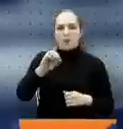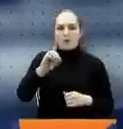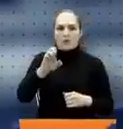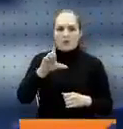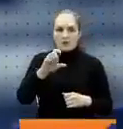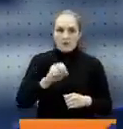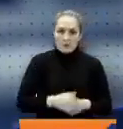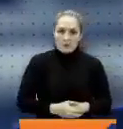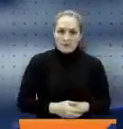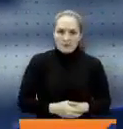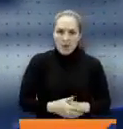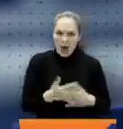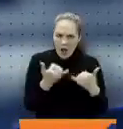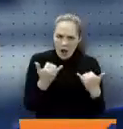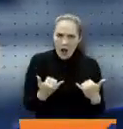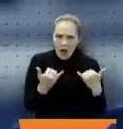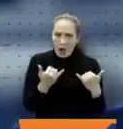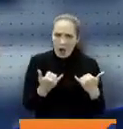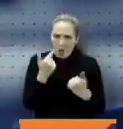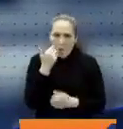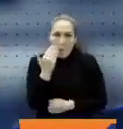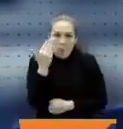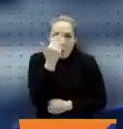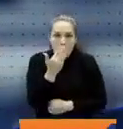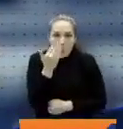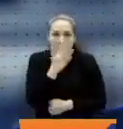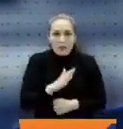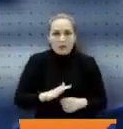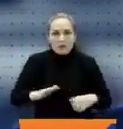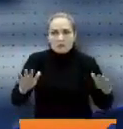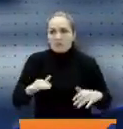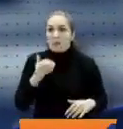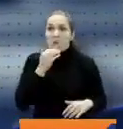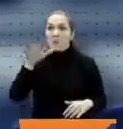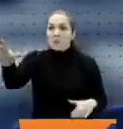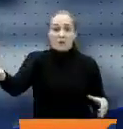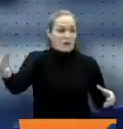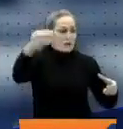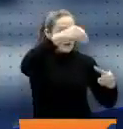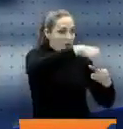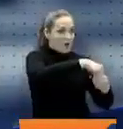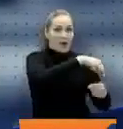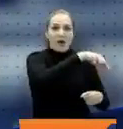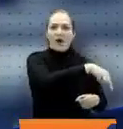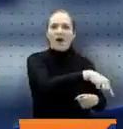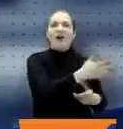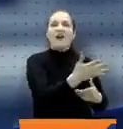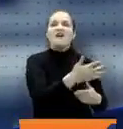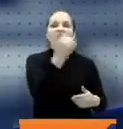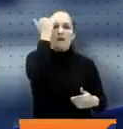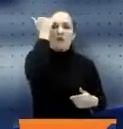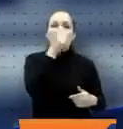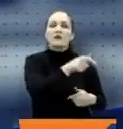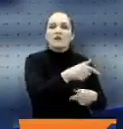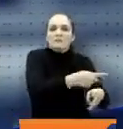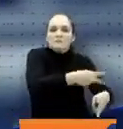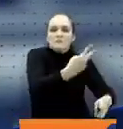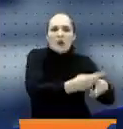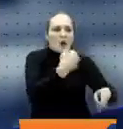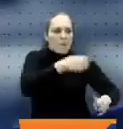57 por decretar le envió a la cárcel la modelo. Ensayar a ver si de